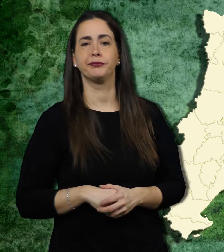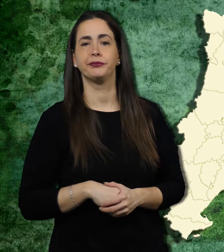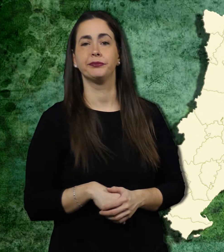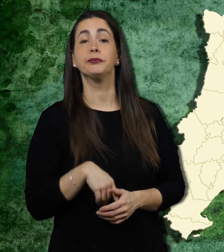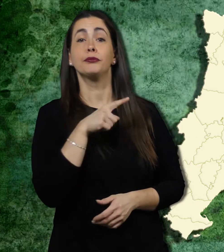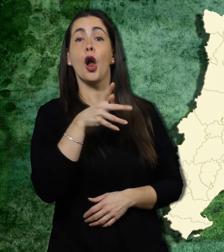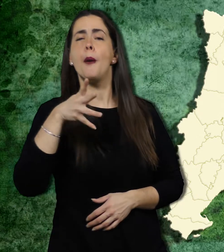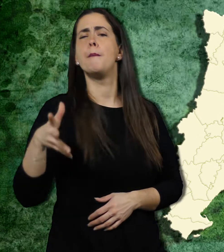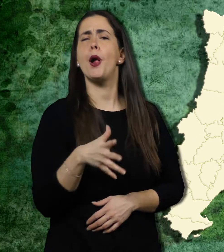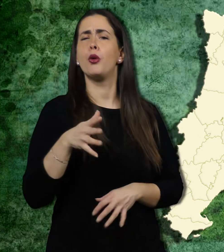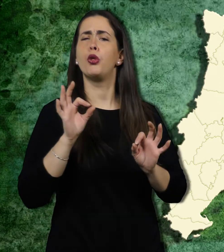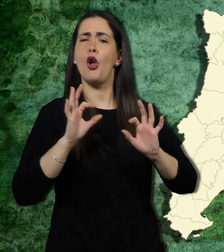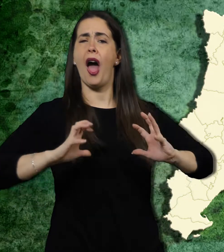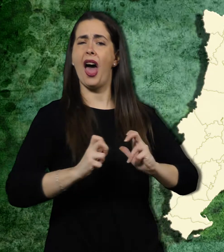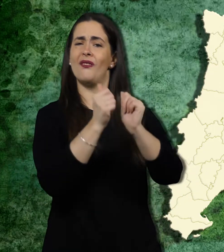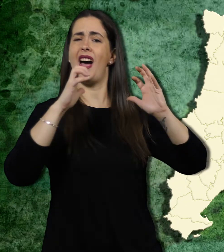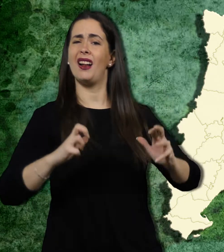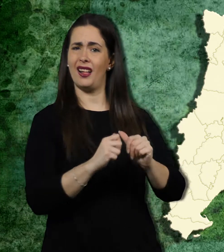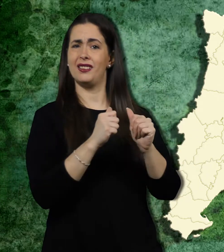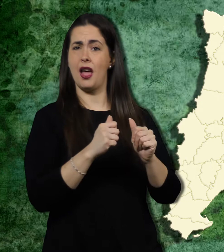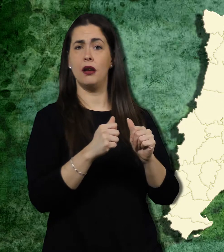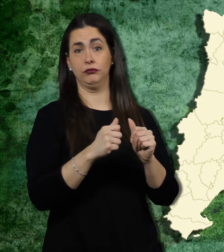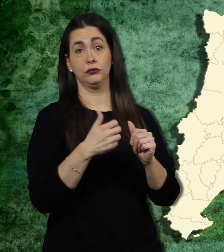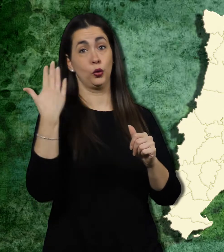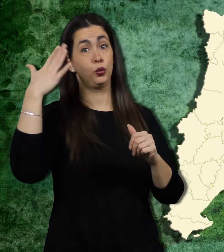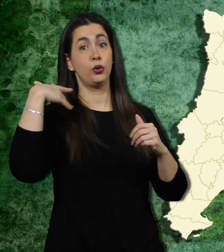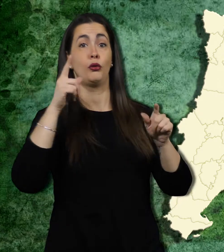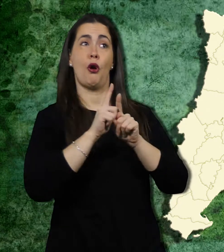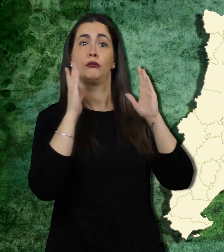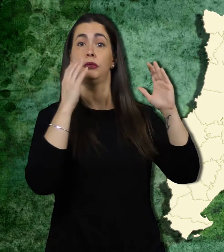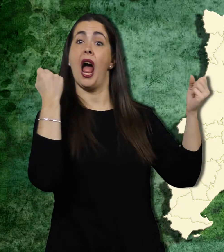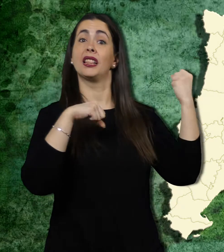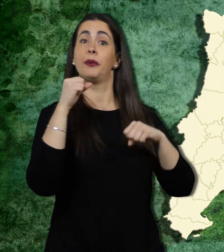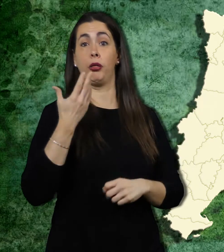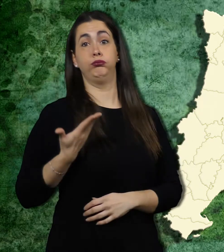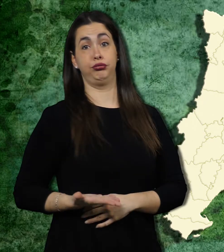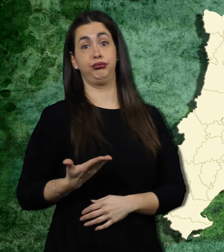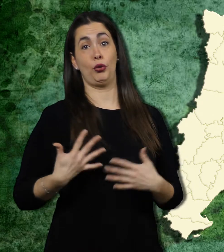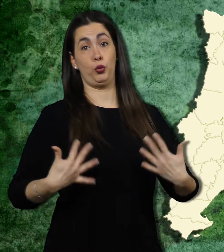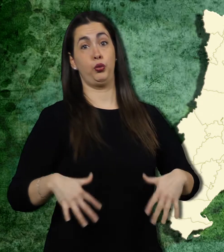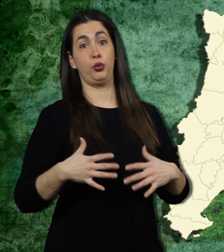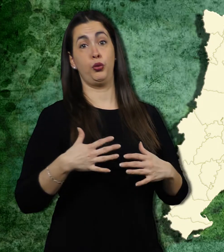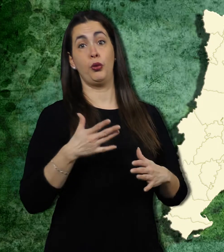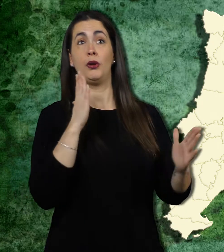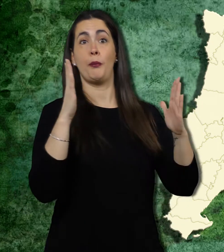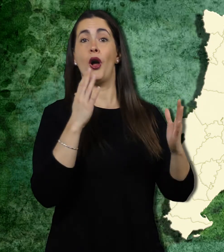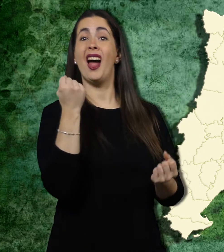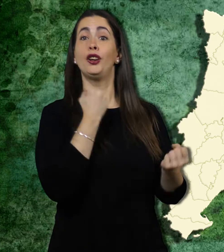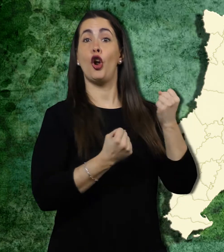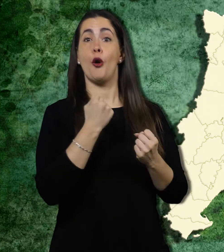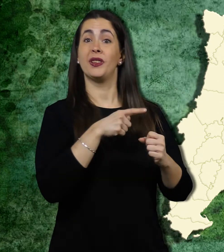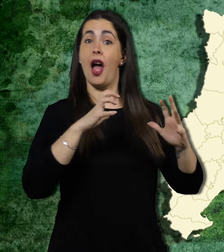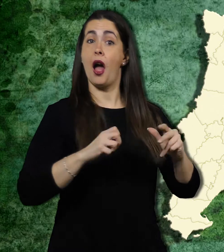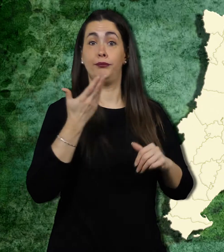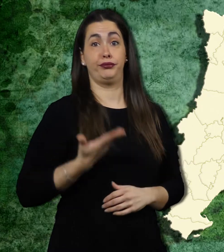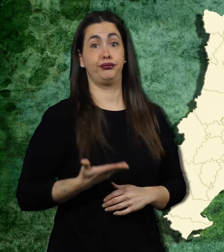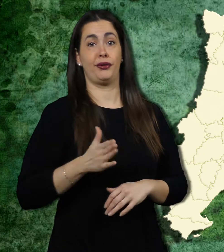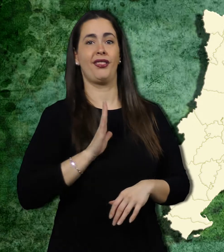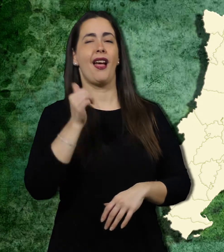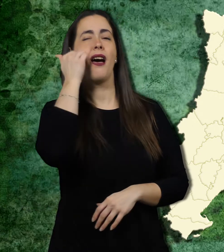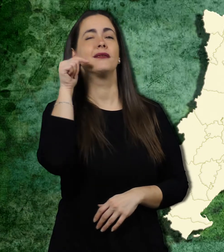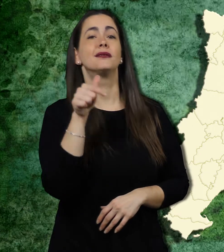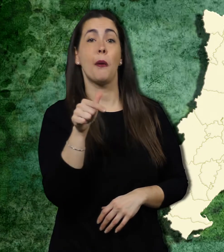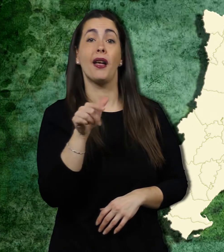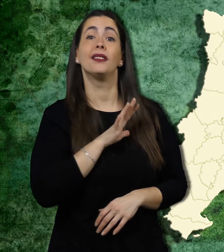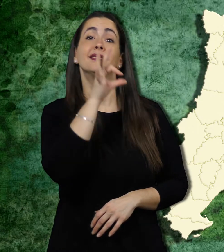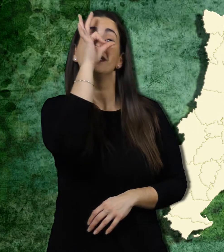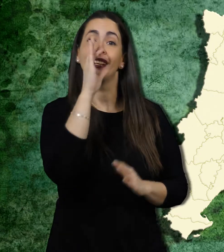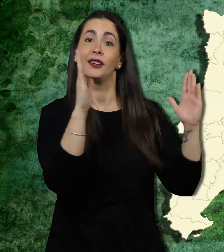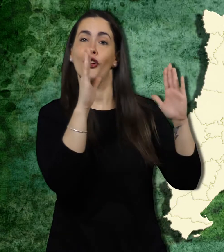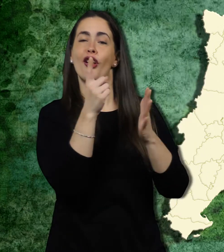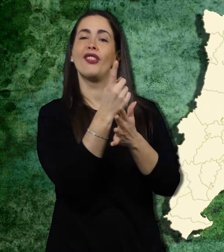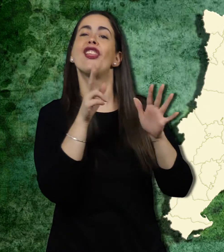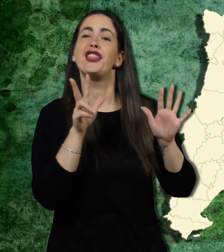La producció de terrissa va ser una important activitat econòmica al Sabadell del segle XVIII.